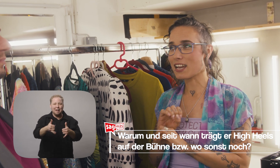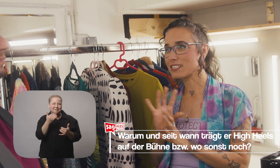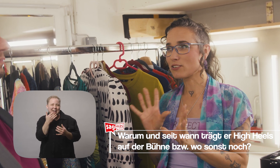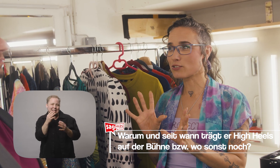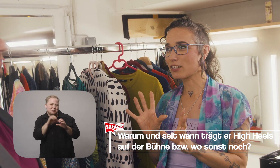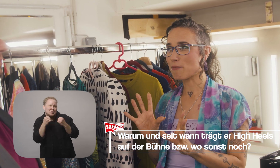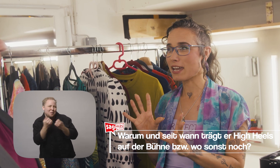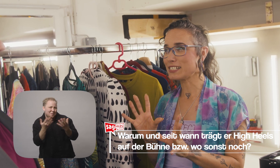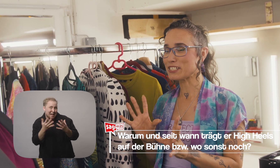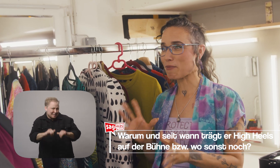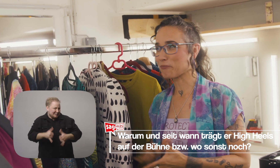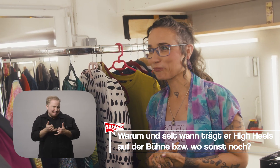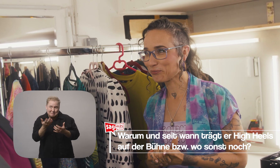Erzähl uns von deinem High Heel Thema.